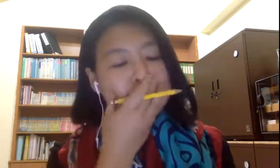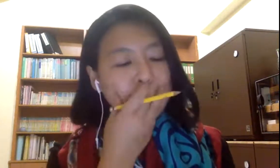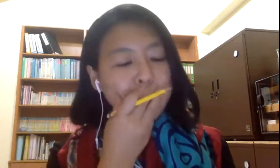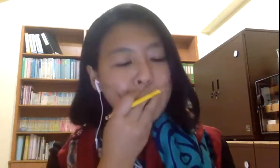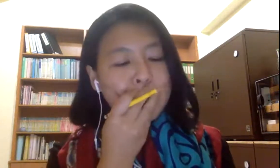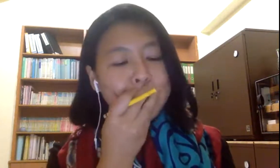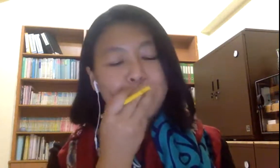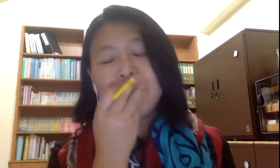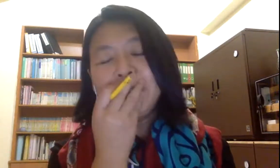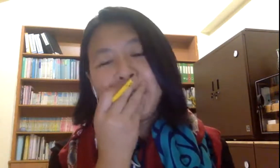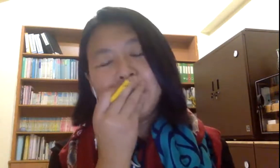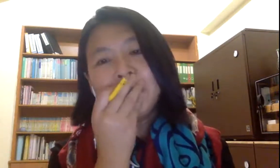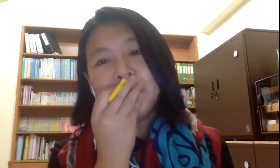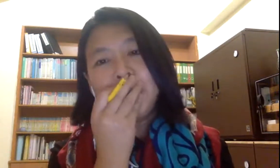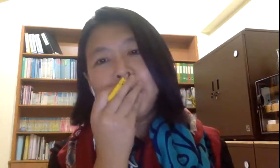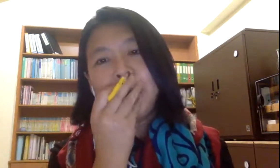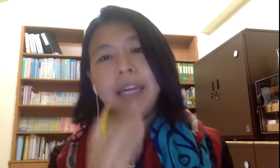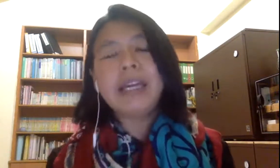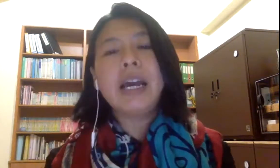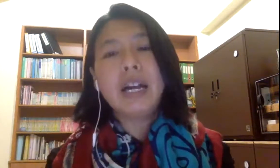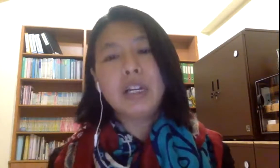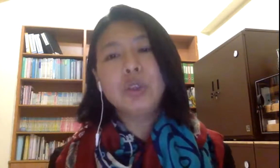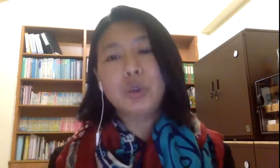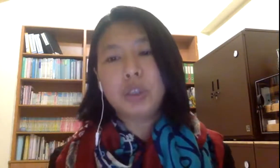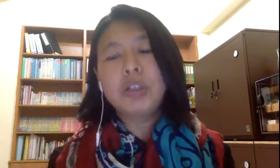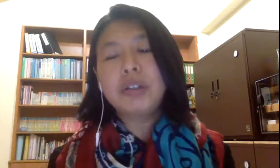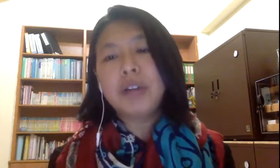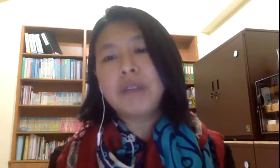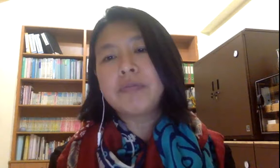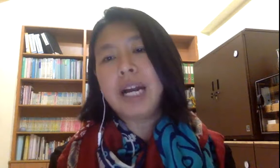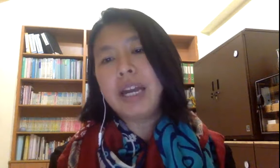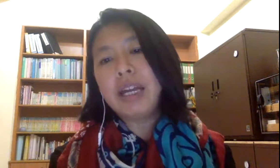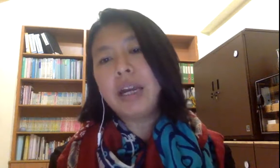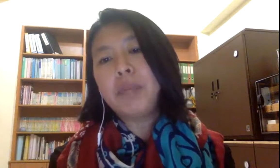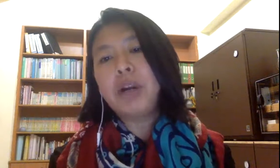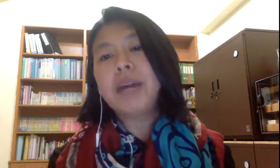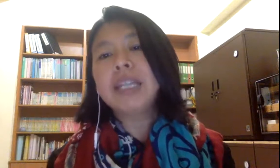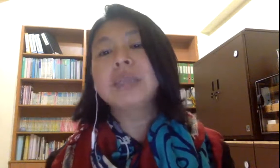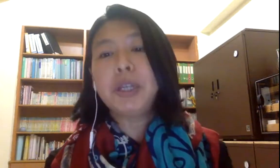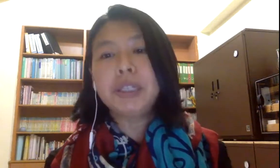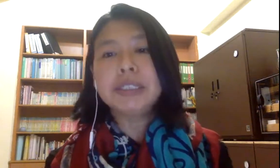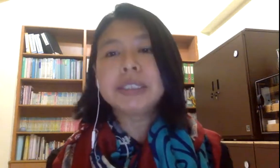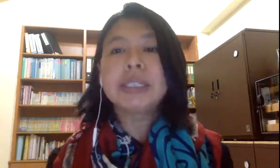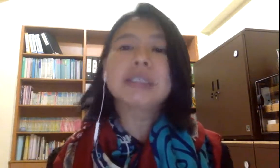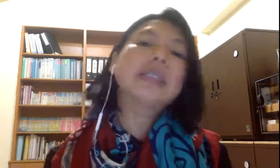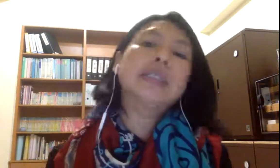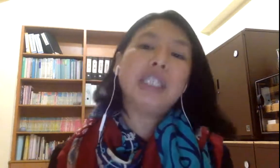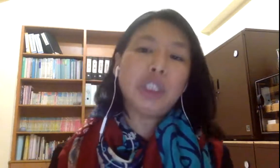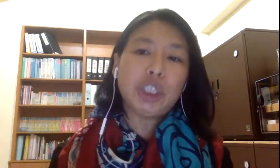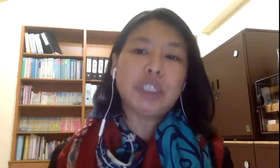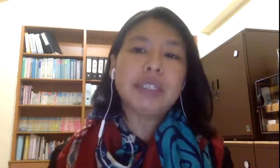سيكون عرضي التقديمي بعرض بعض الخبرات التي اكتسبتها من كوني معلمة